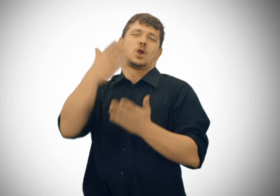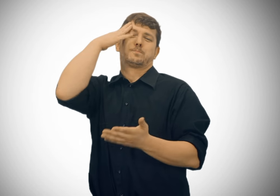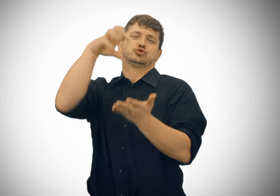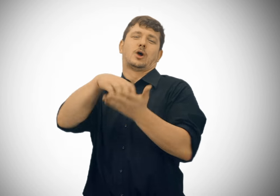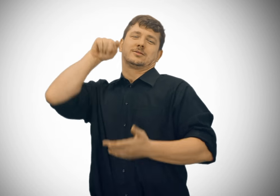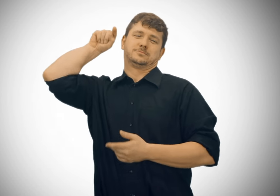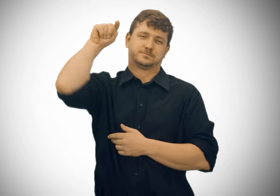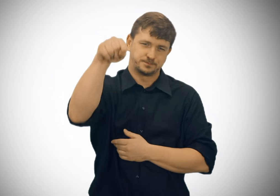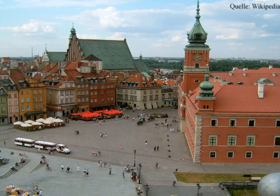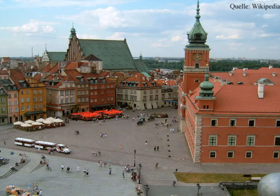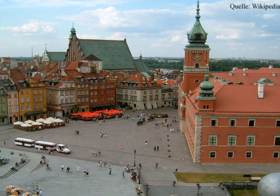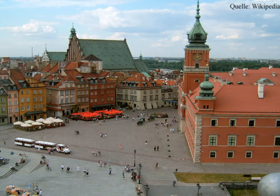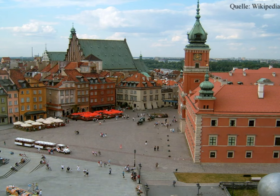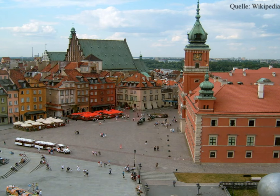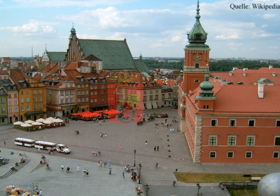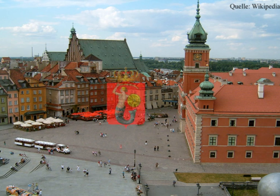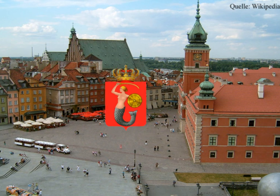Darum wurde sie wohl auch zur Hauptstadt.